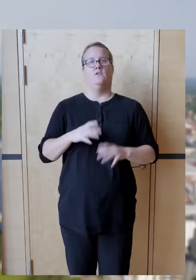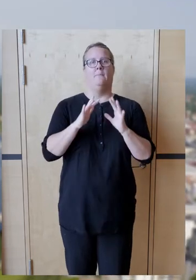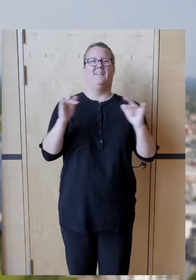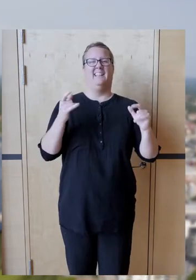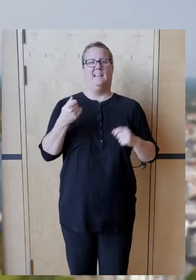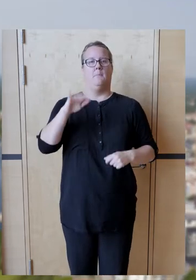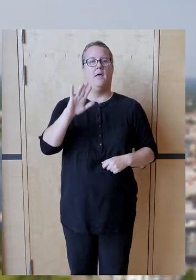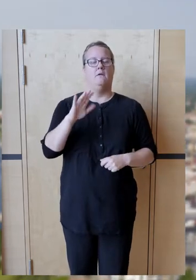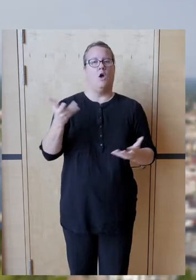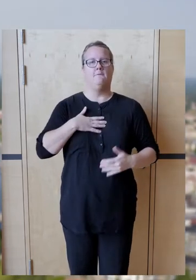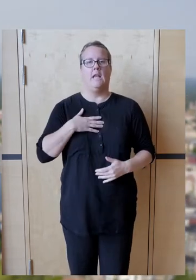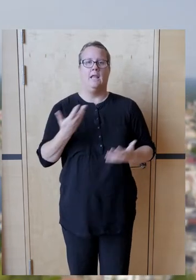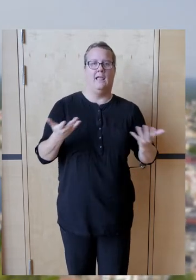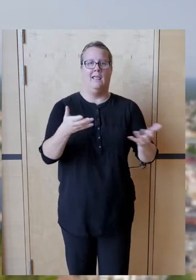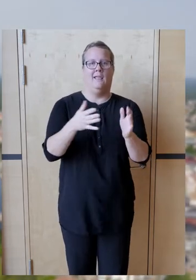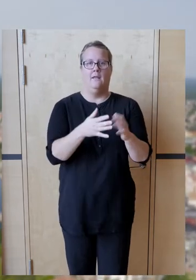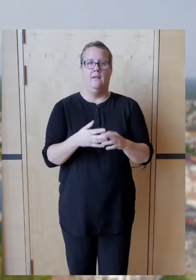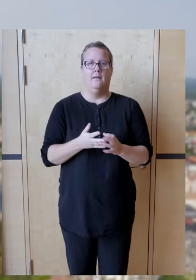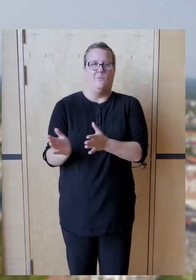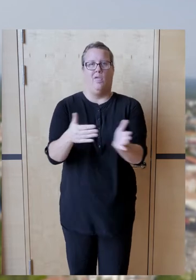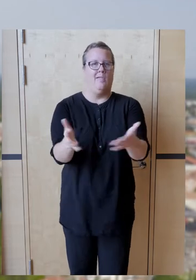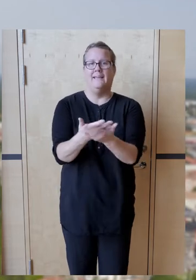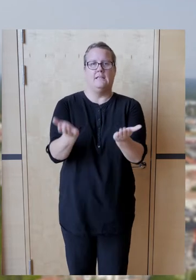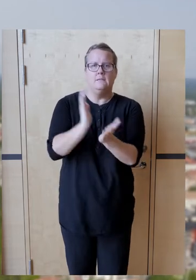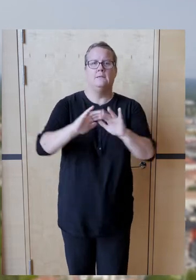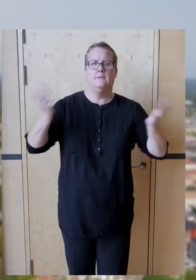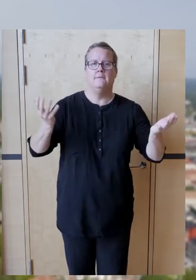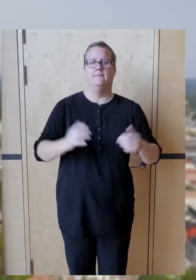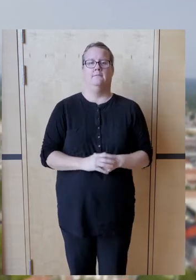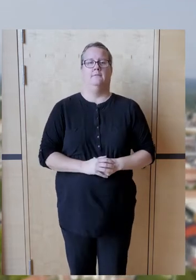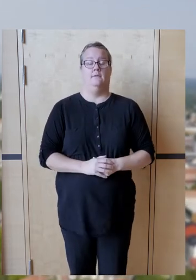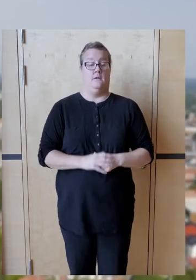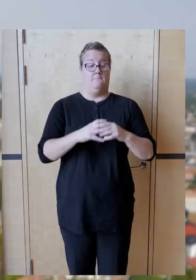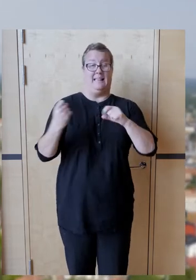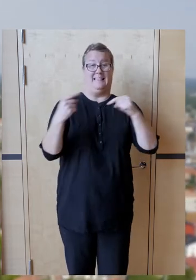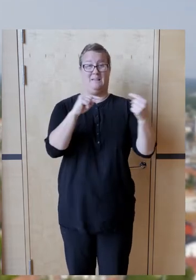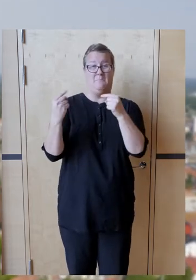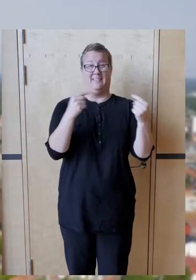Sen så har så här någonstans i debatterna 10 Men ni ska vara lugna att den